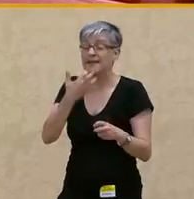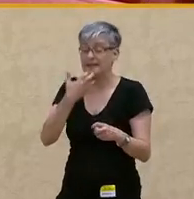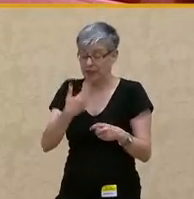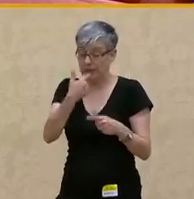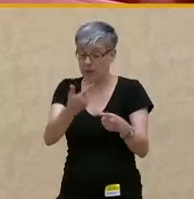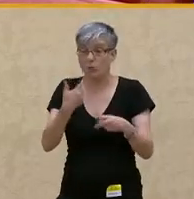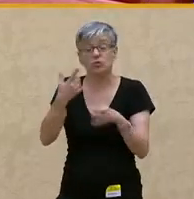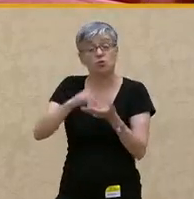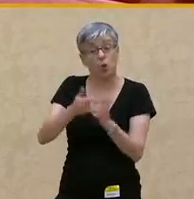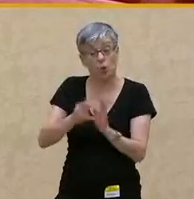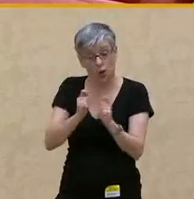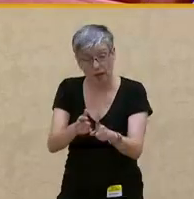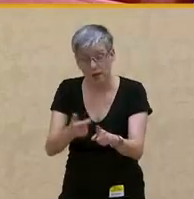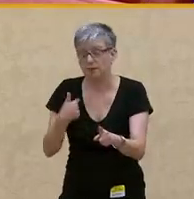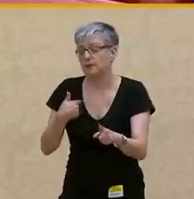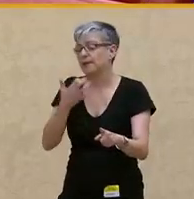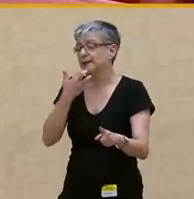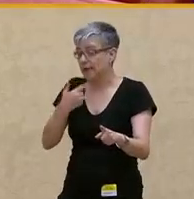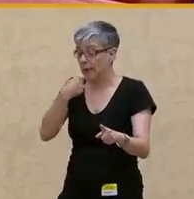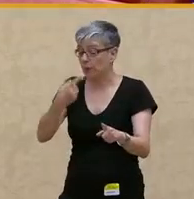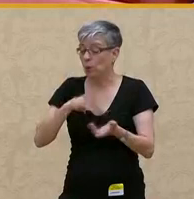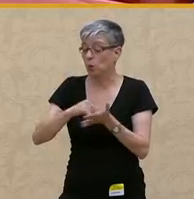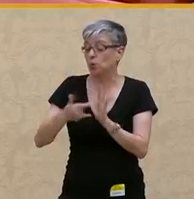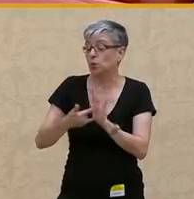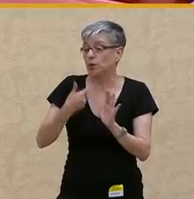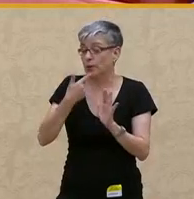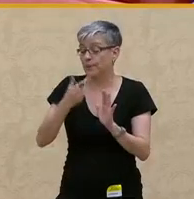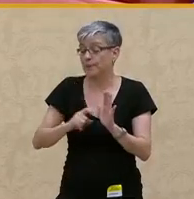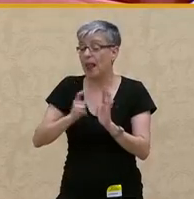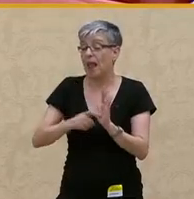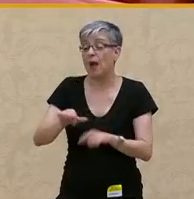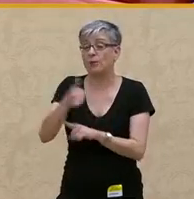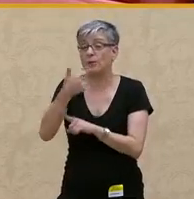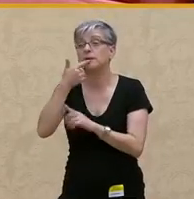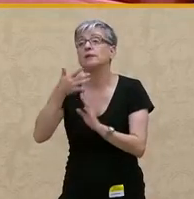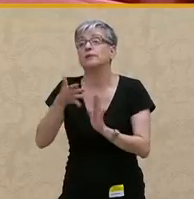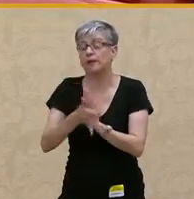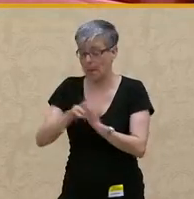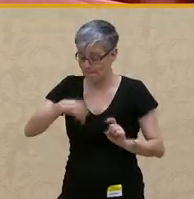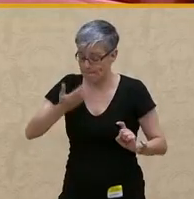cuando decimos que hay una ley y hay que ponerla en marcha, mañana es tarde.